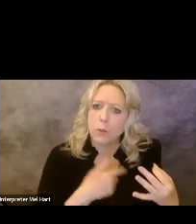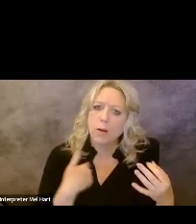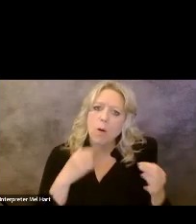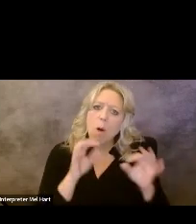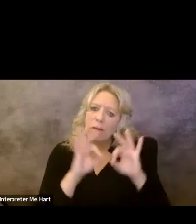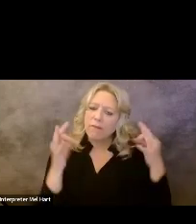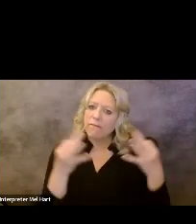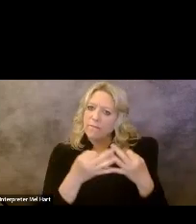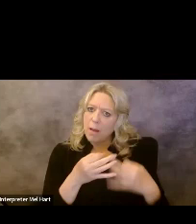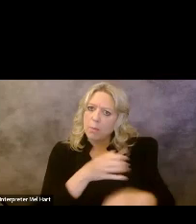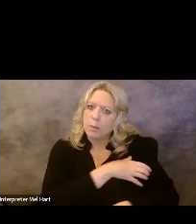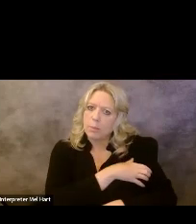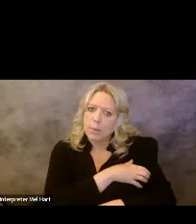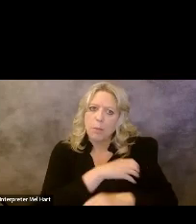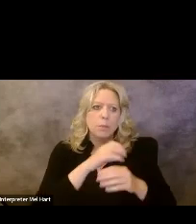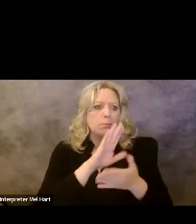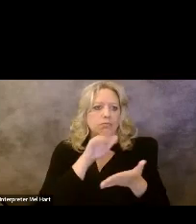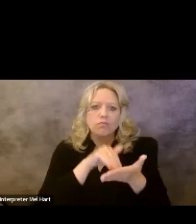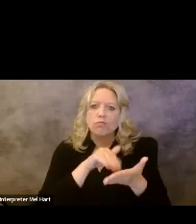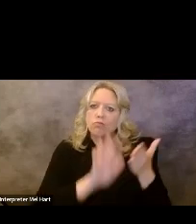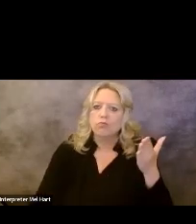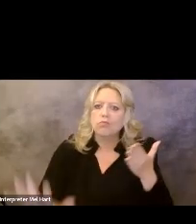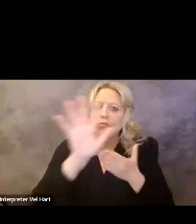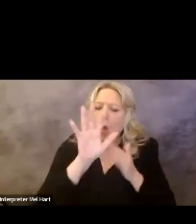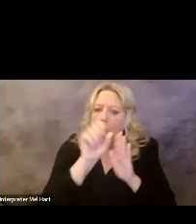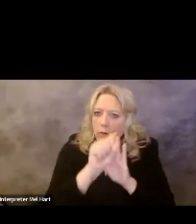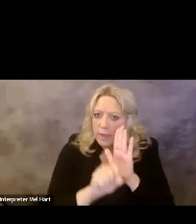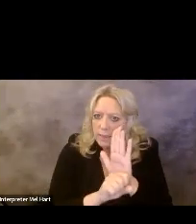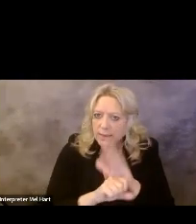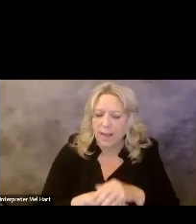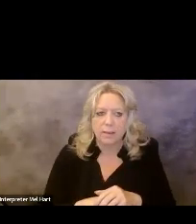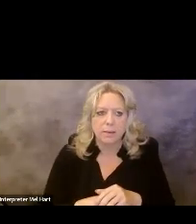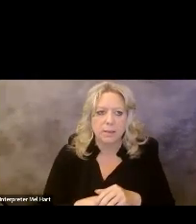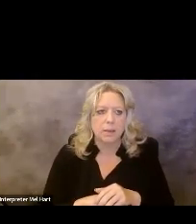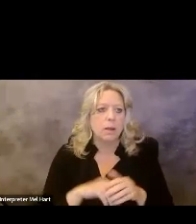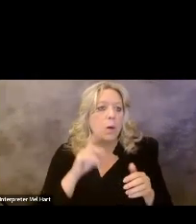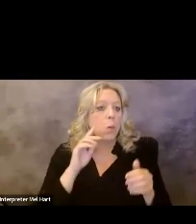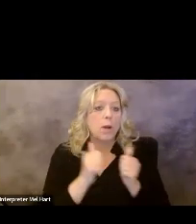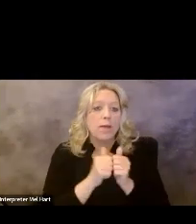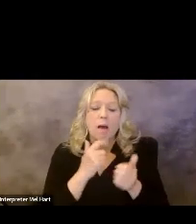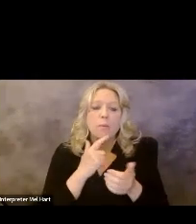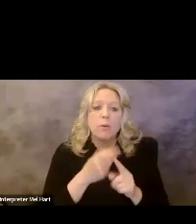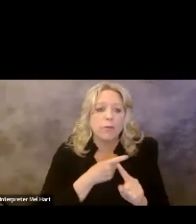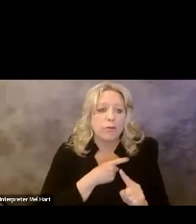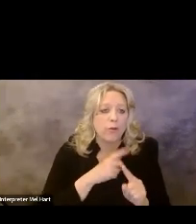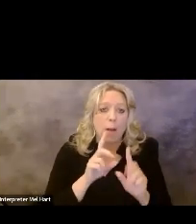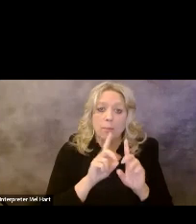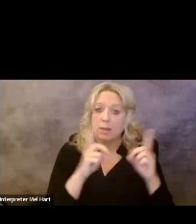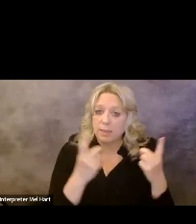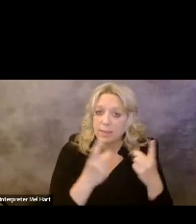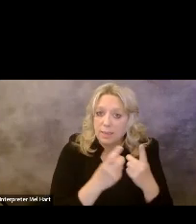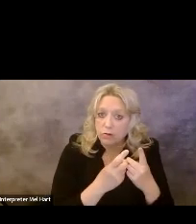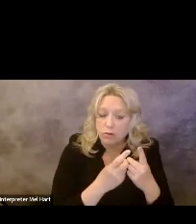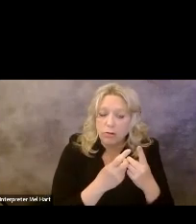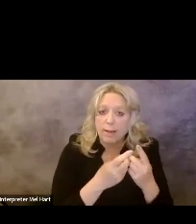que han ayudado, ya sea desde el lado del distrito o simplemente lo que hemos hecho para ayudar a las familias y